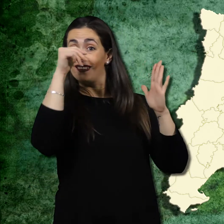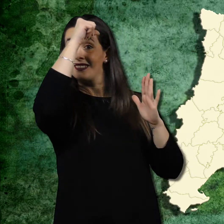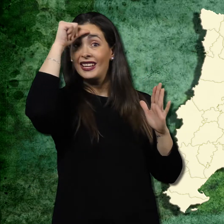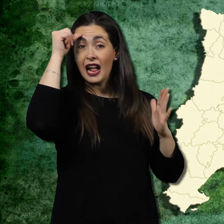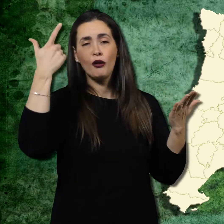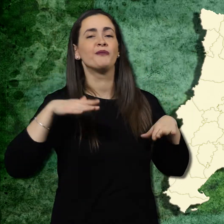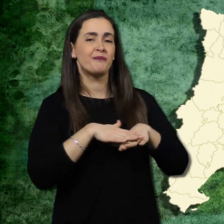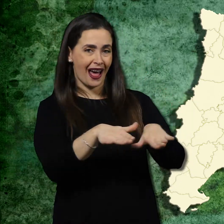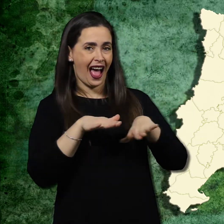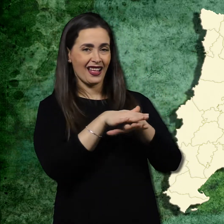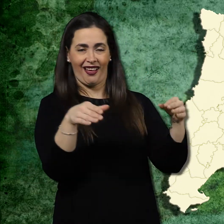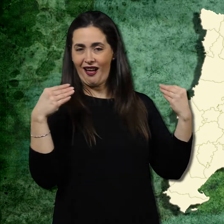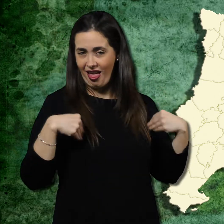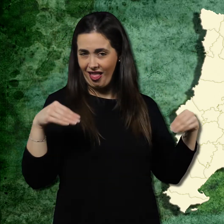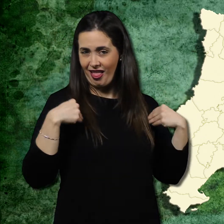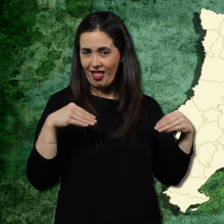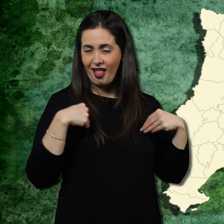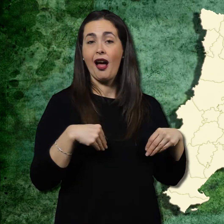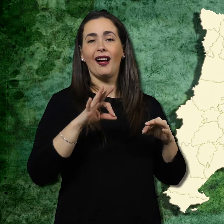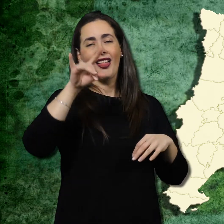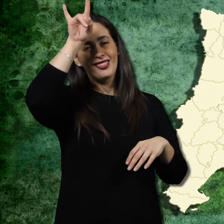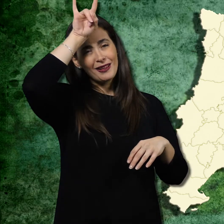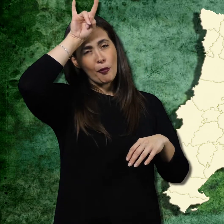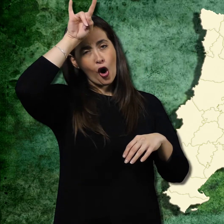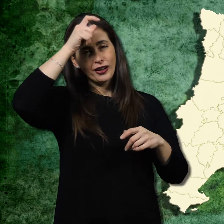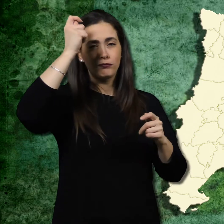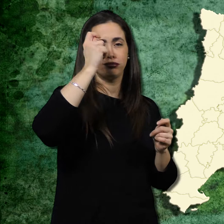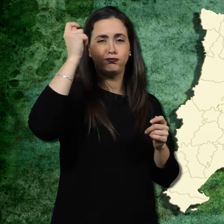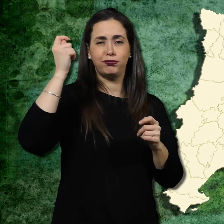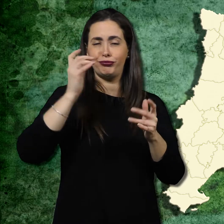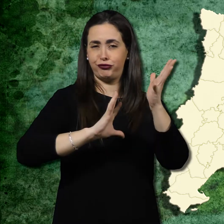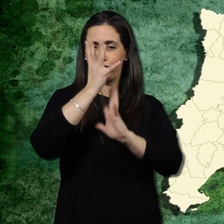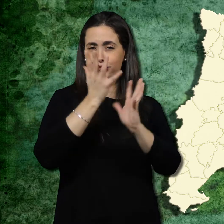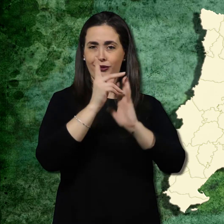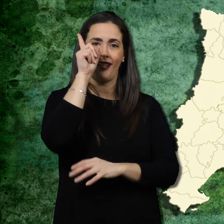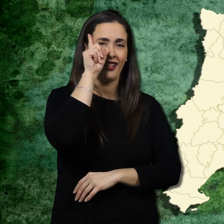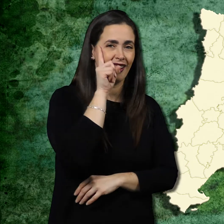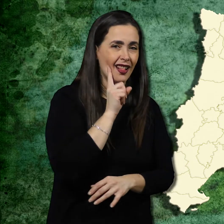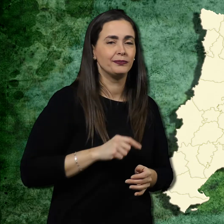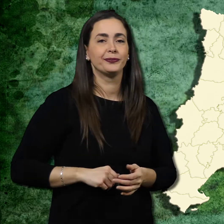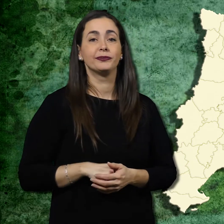Gaudir de les platges a l’estiu. Veure la Cremada del Dimoni.